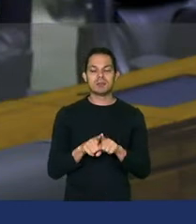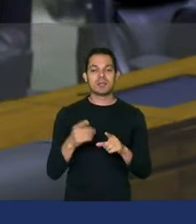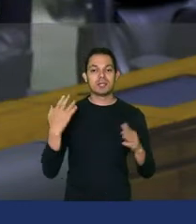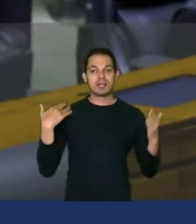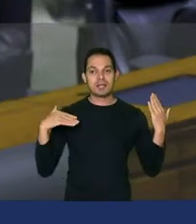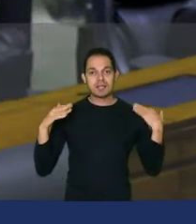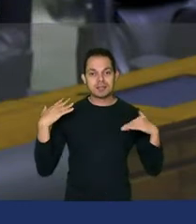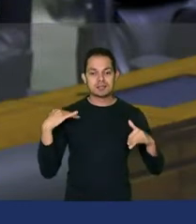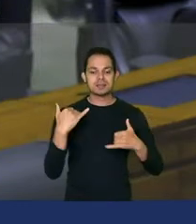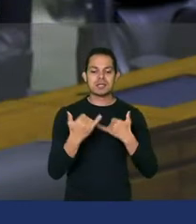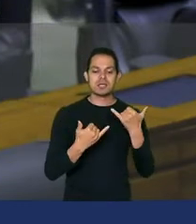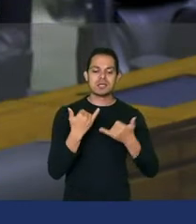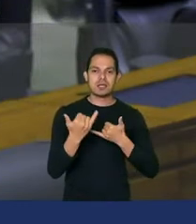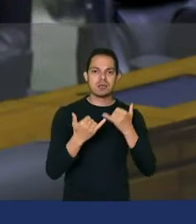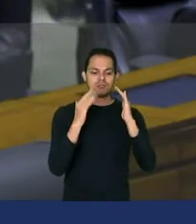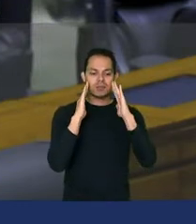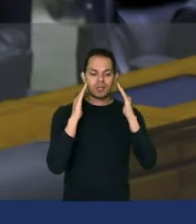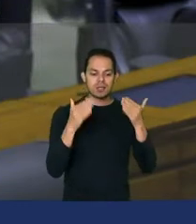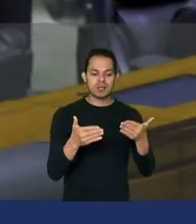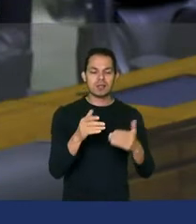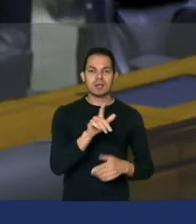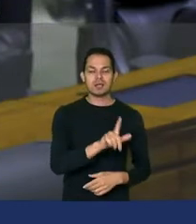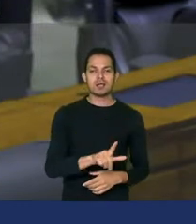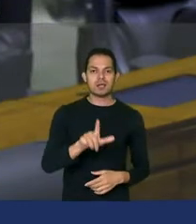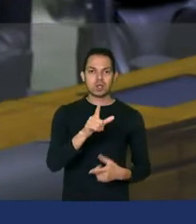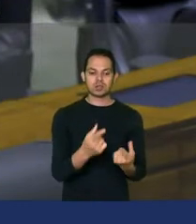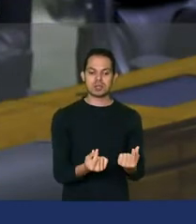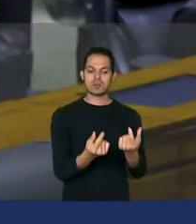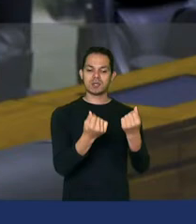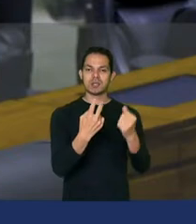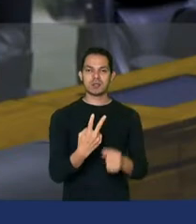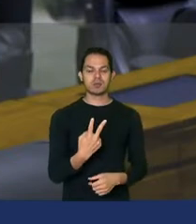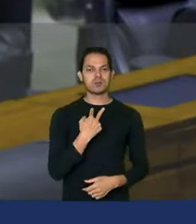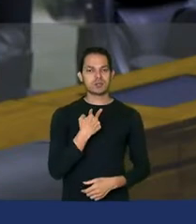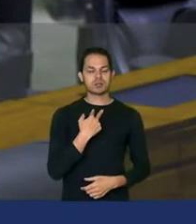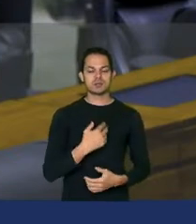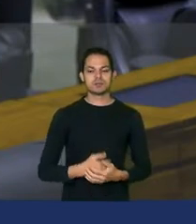E QUE NÃO PODE SER PRAIAS NADA NO LAZER E AO ENTRETENIMENTO É LÓGICA